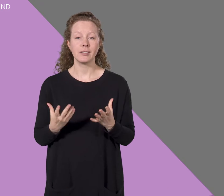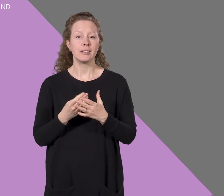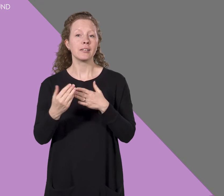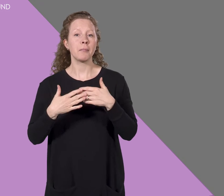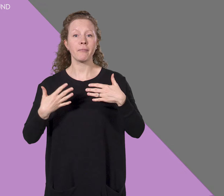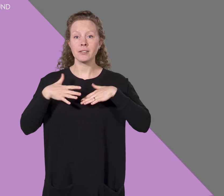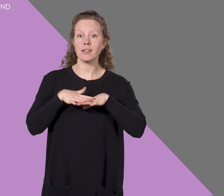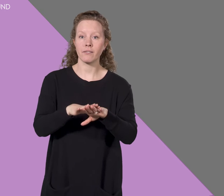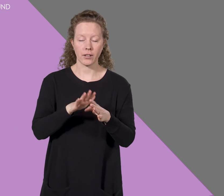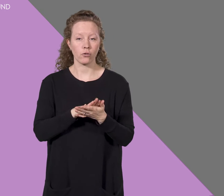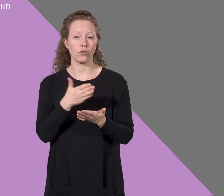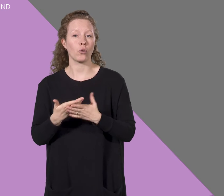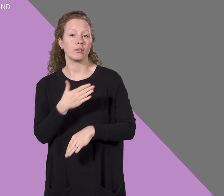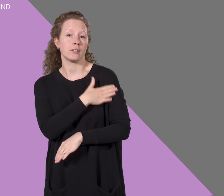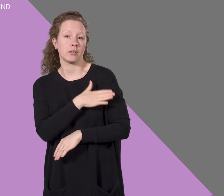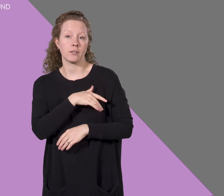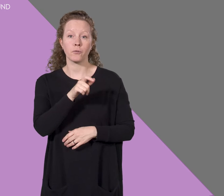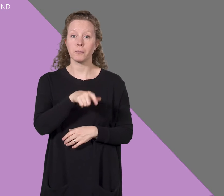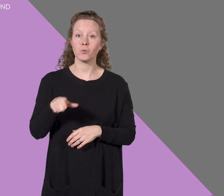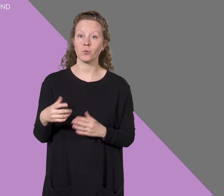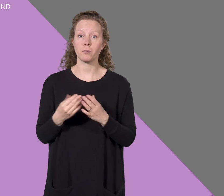Samarbetsnätverket för tolktjänster för personer -